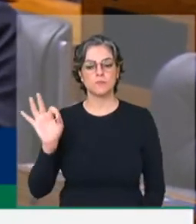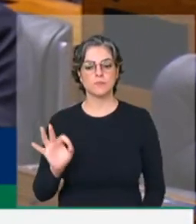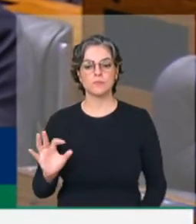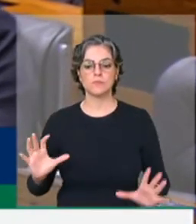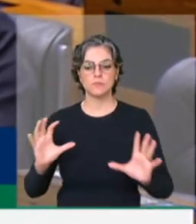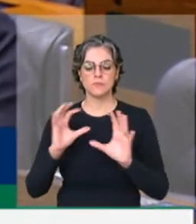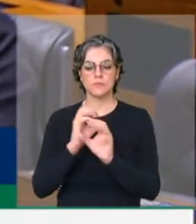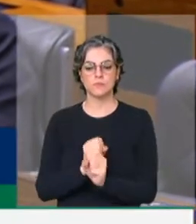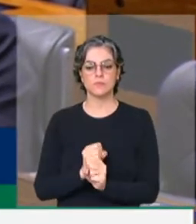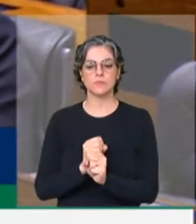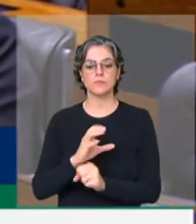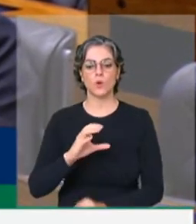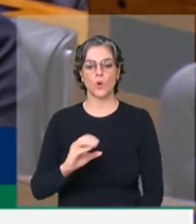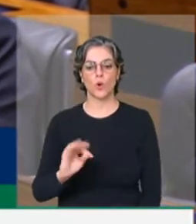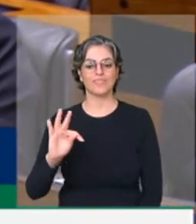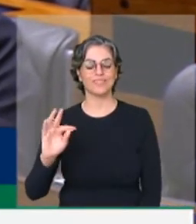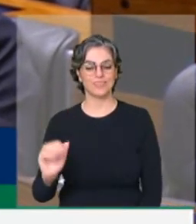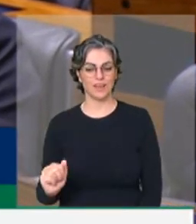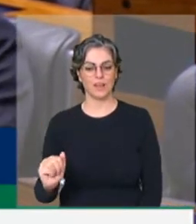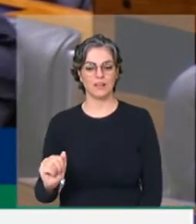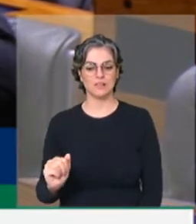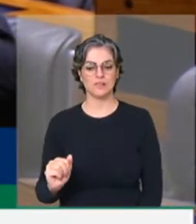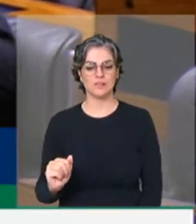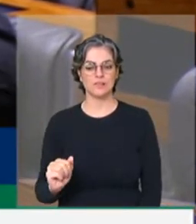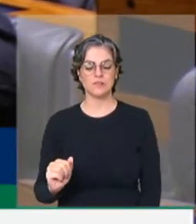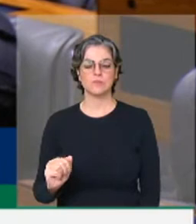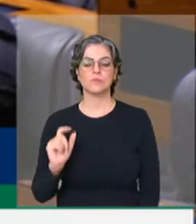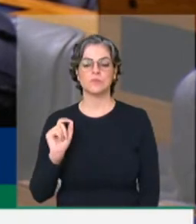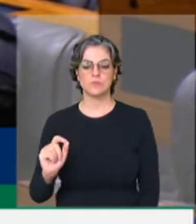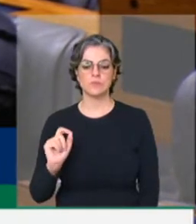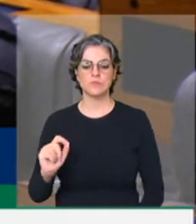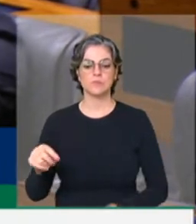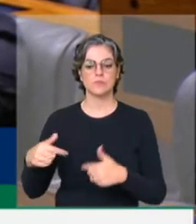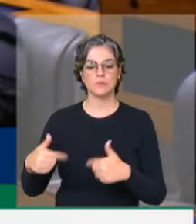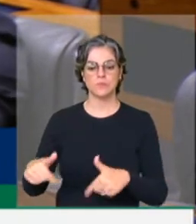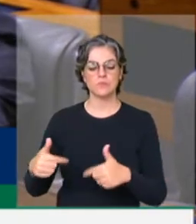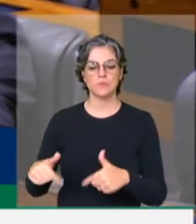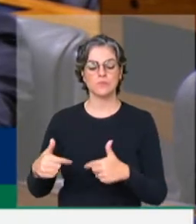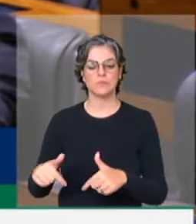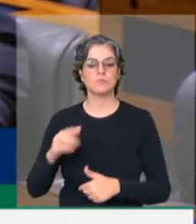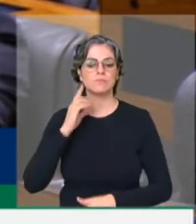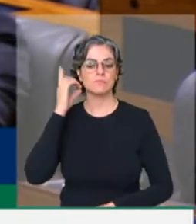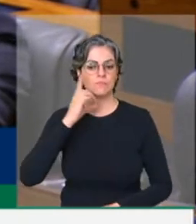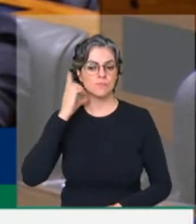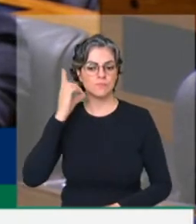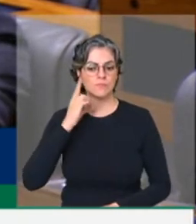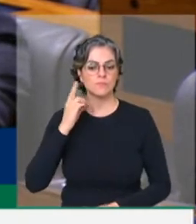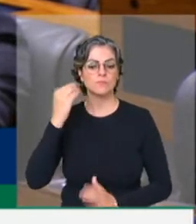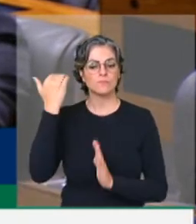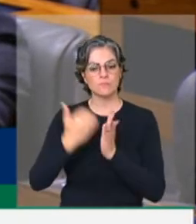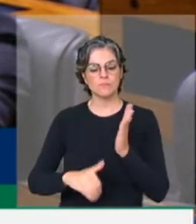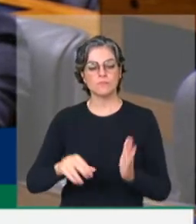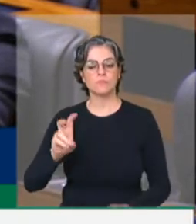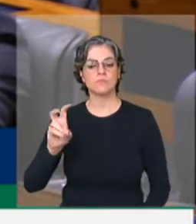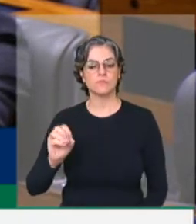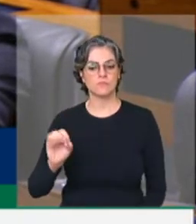EM 50% DO MONTANTE DAS COTAS DESTINADAS AO CUSTEIO EXERCÍCIO DA ATIVIDADE PARLAMENTAR E DE 50% DA CONTRATAÇÃO DE PESSOAL NOS